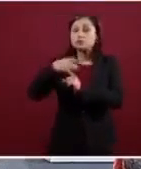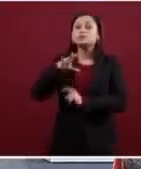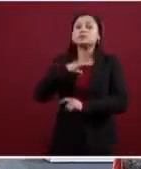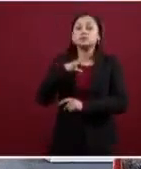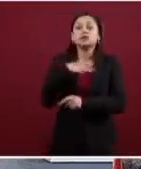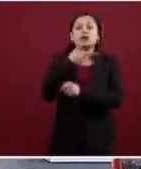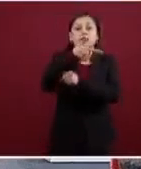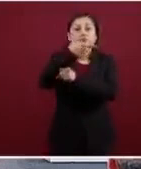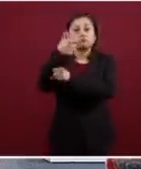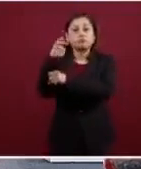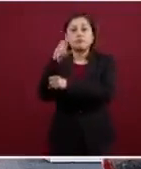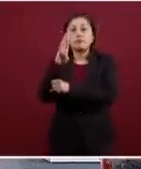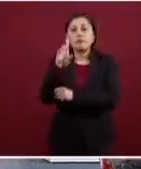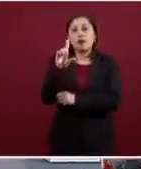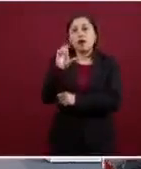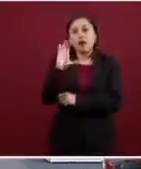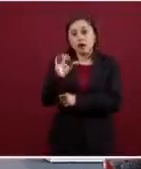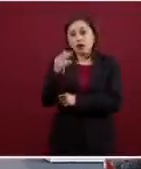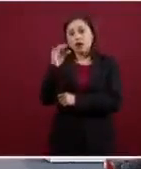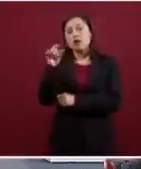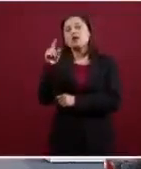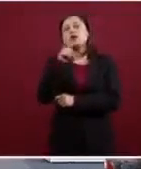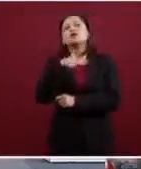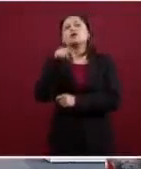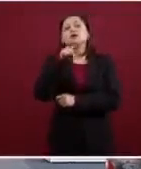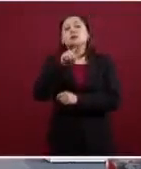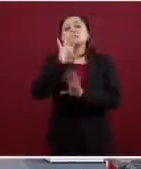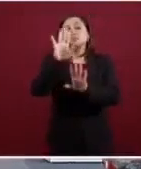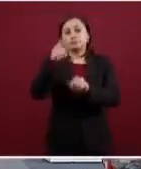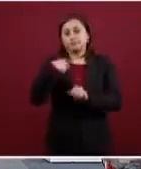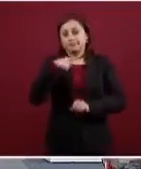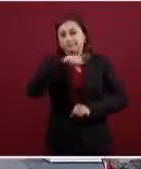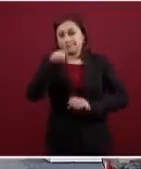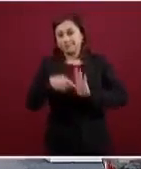Dillon que ahorita vamos a ver cuáles son esas para que las conozcan.